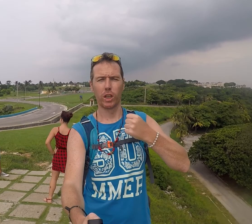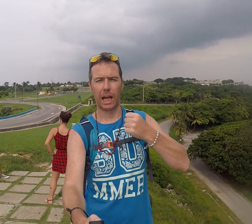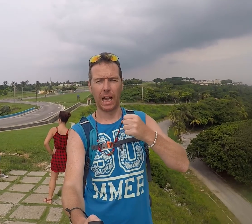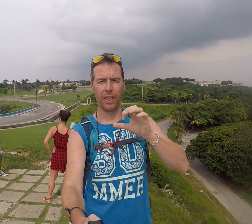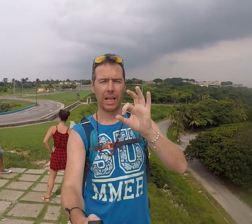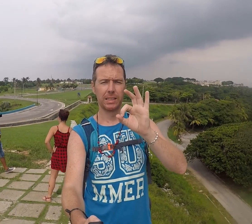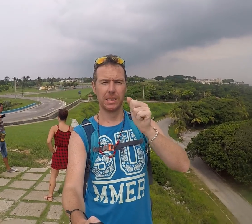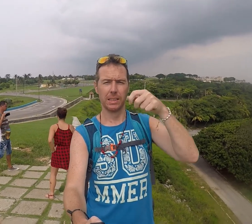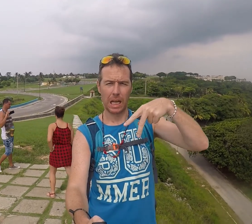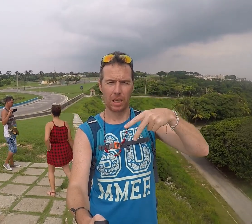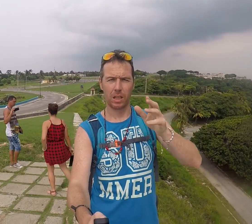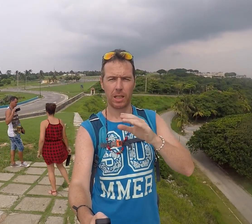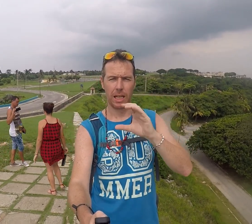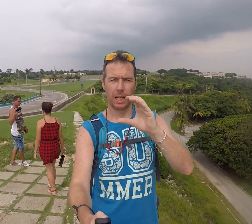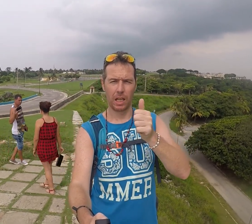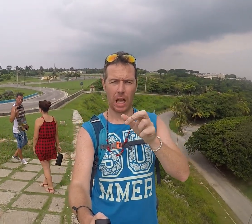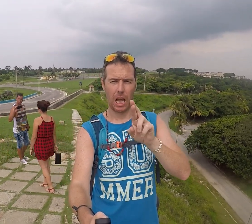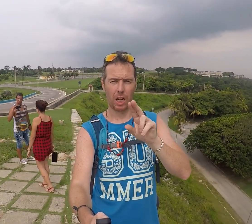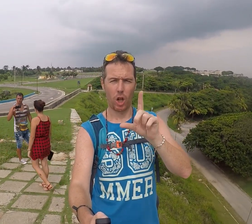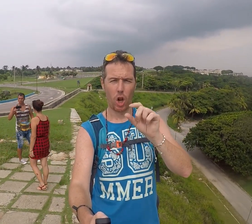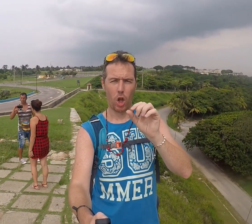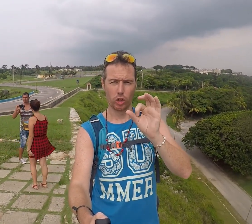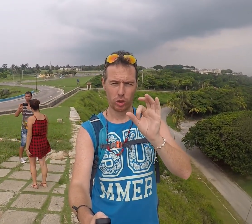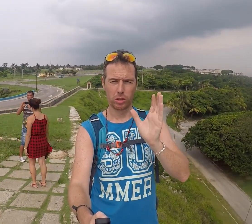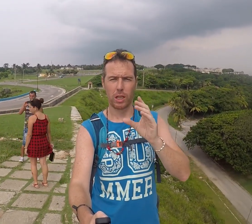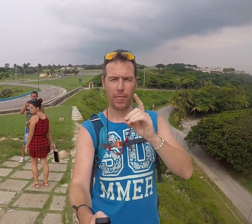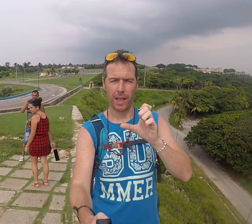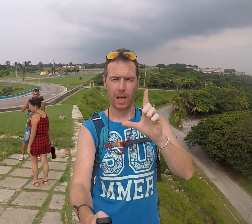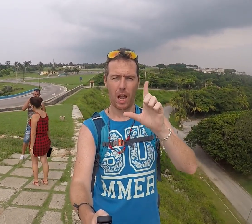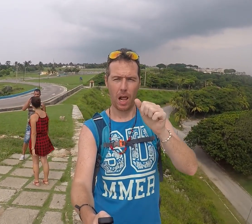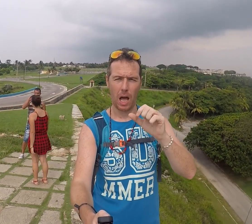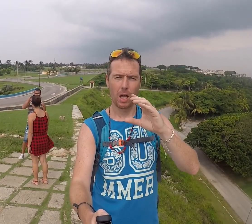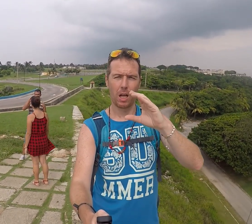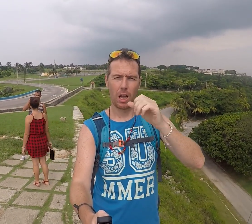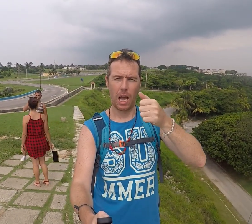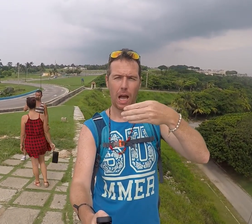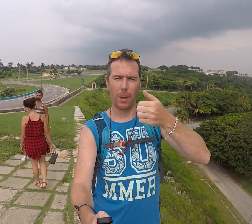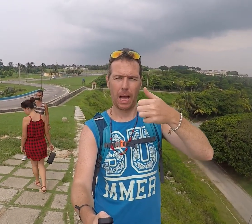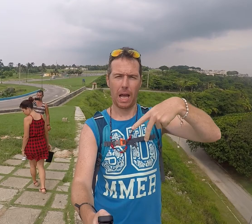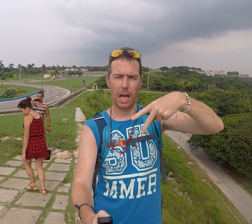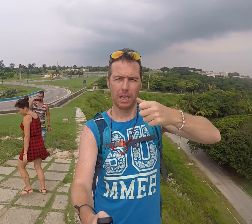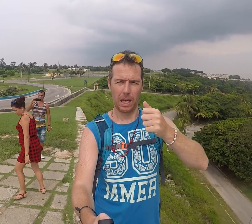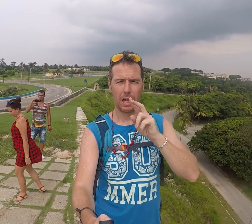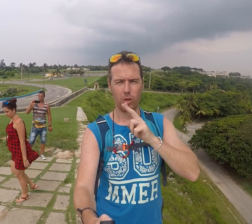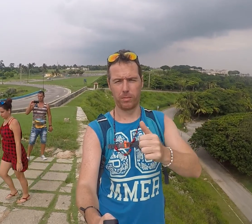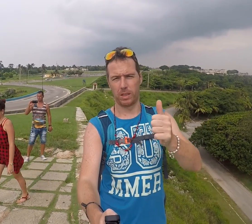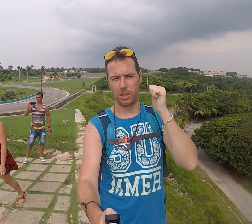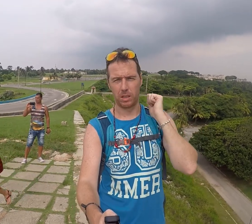Y esta es la Fortaleza de San Carlos de la Cabaña